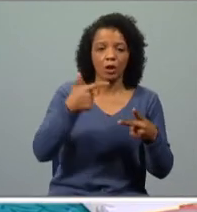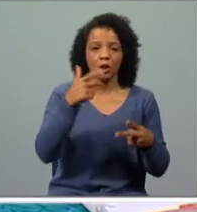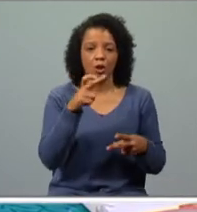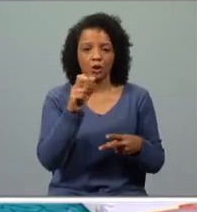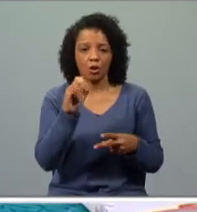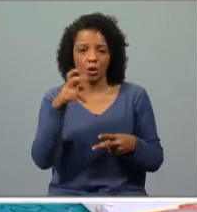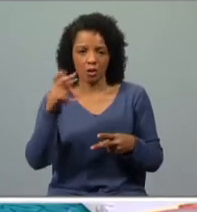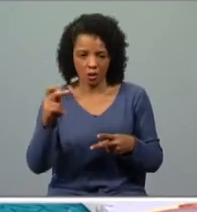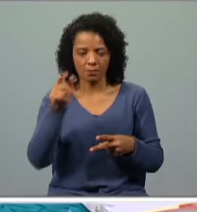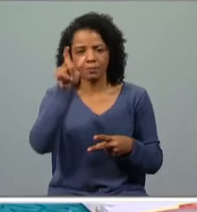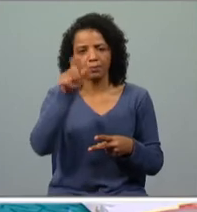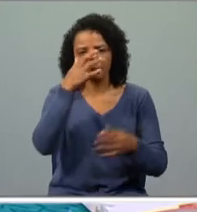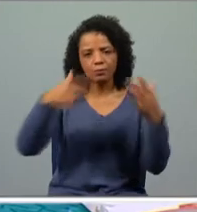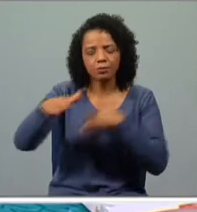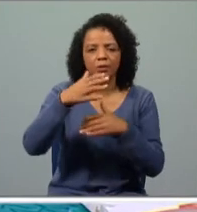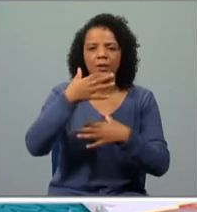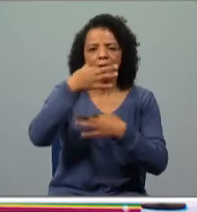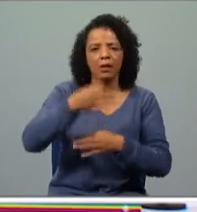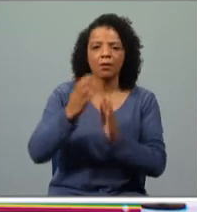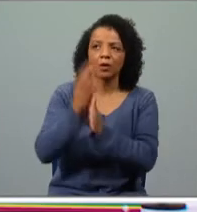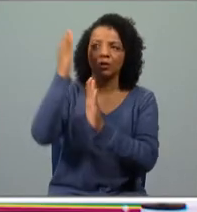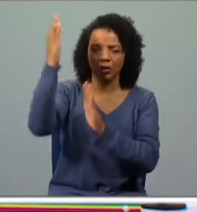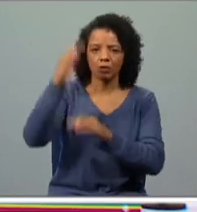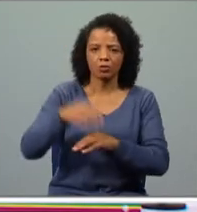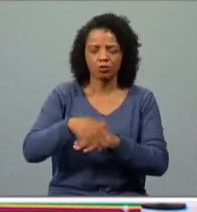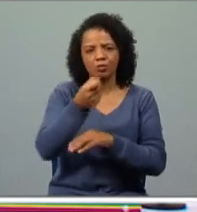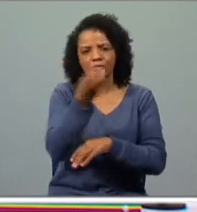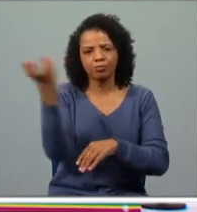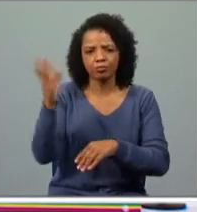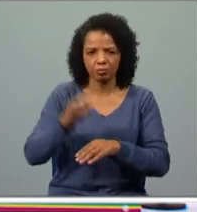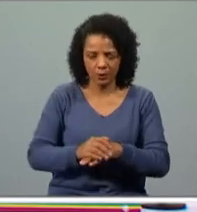eram povos que acreditavam em muitos deles eram politeístas então fizeram uma 是相信許多人的人他們中的一些人是多神教徒，所以他們做了一個